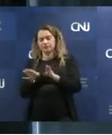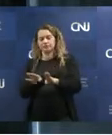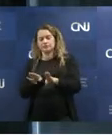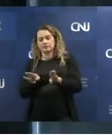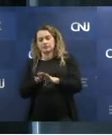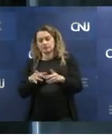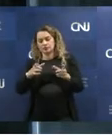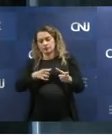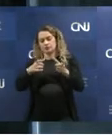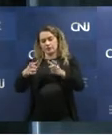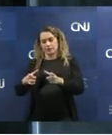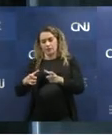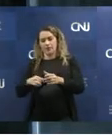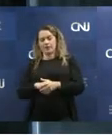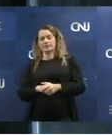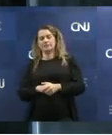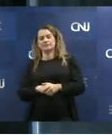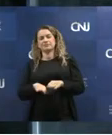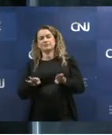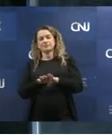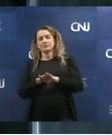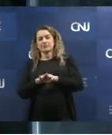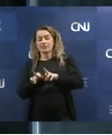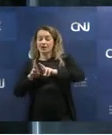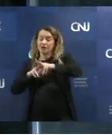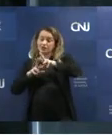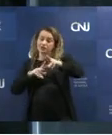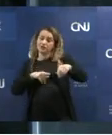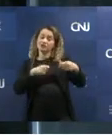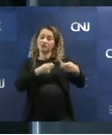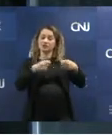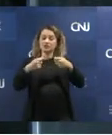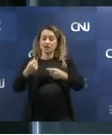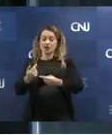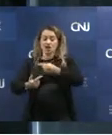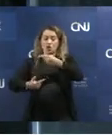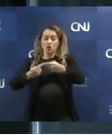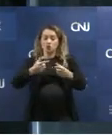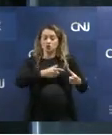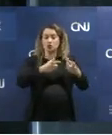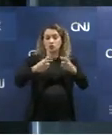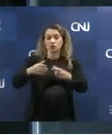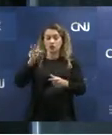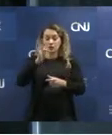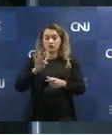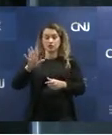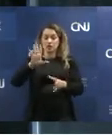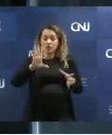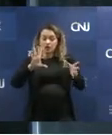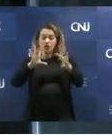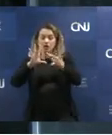As diligência que seriam necessárias em outras unidades federativas. É importante linkar essas diligências necessárias,